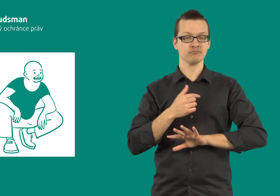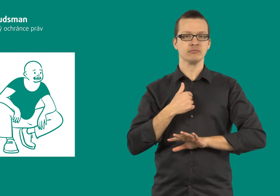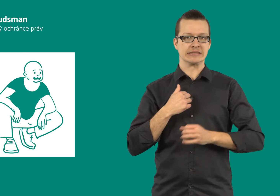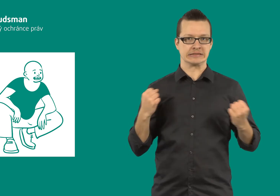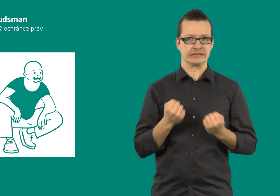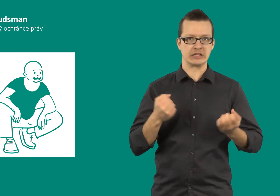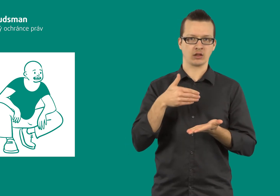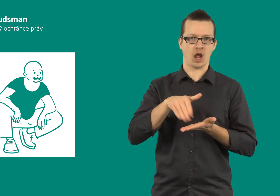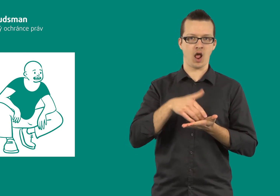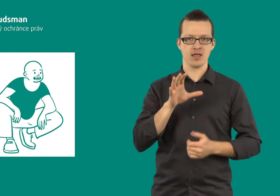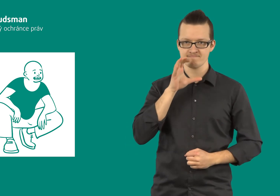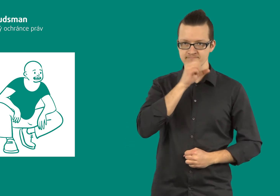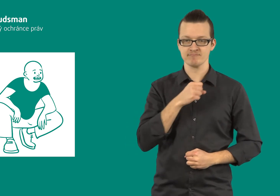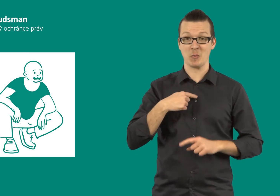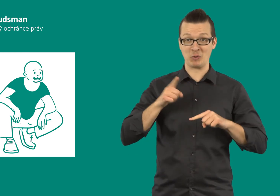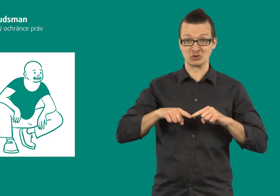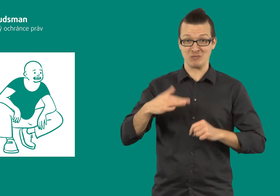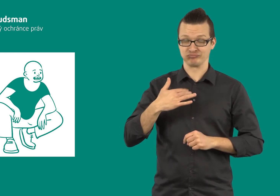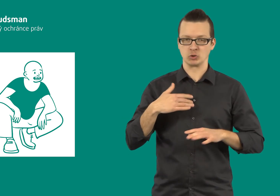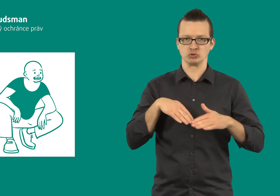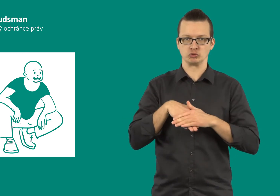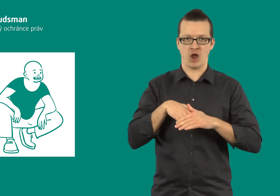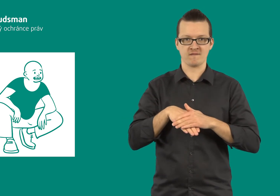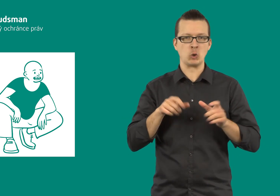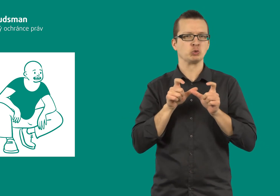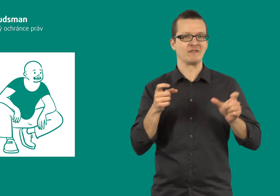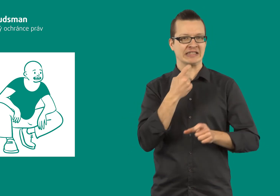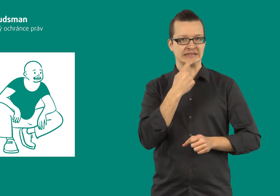snaží se jej tajit co nejdéle, aby zvýšili svou šanci na úspěch.